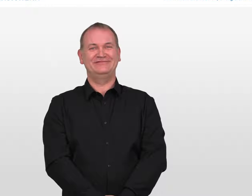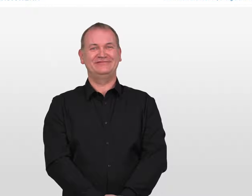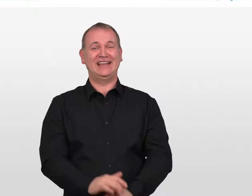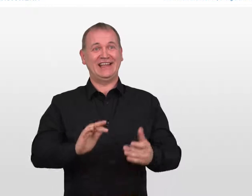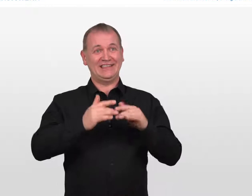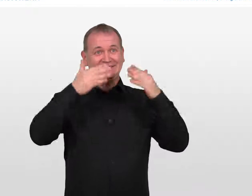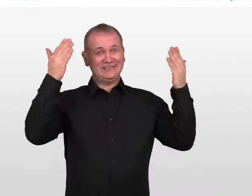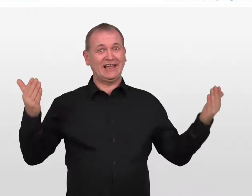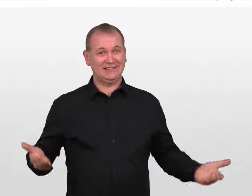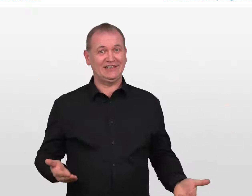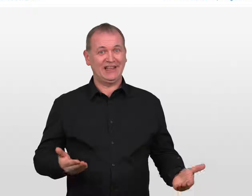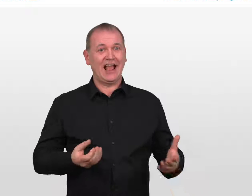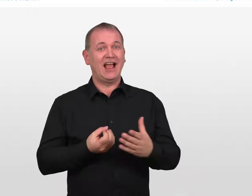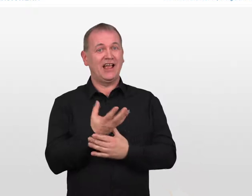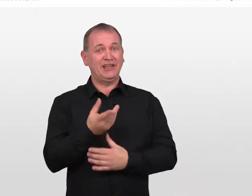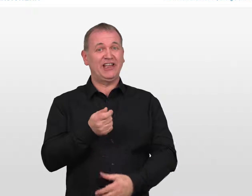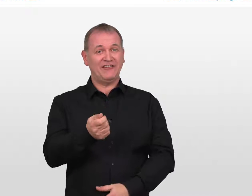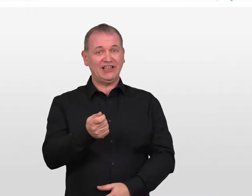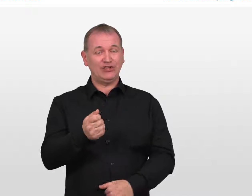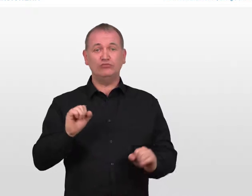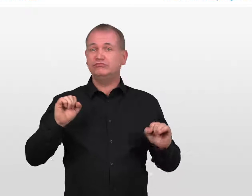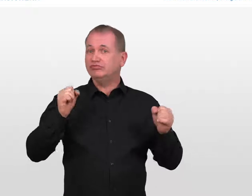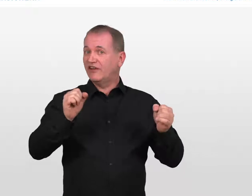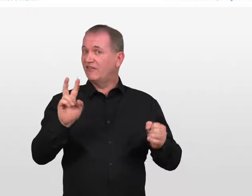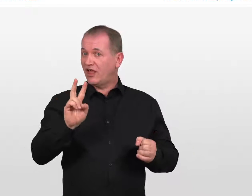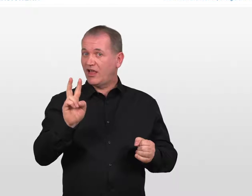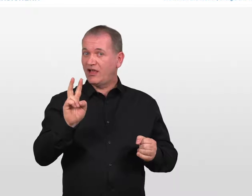Die Internetseite Elementar versichern wird betrieben vom